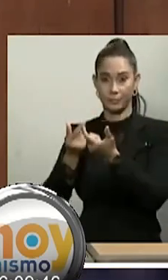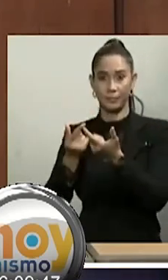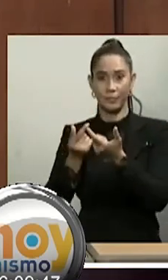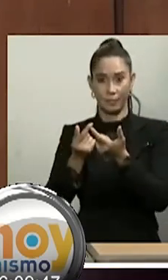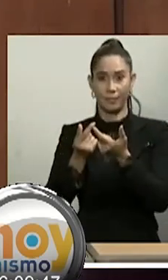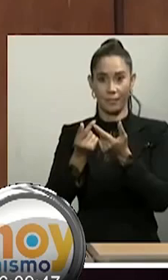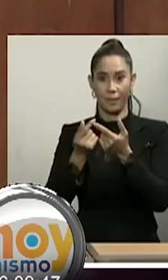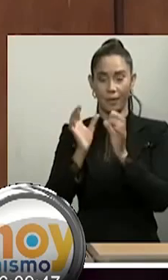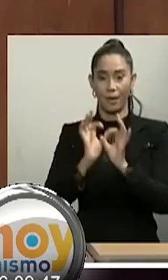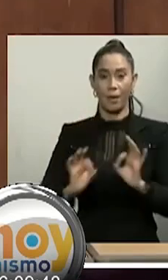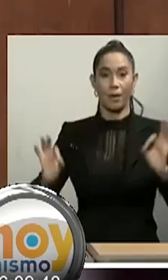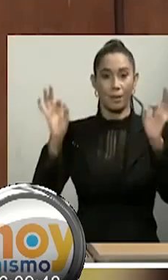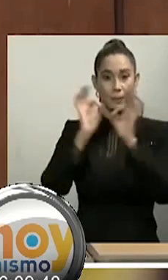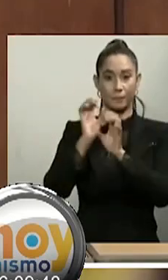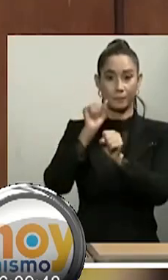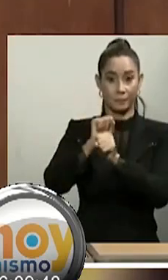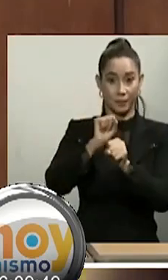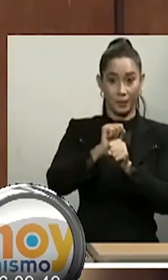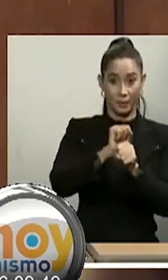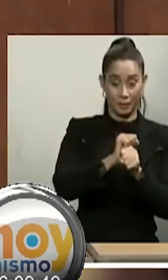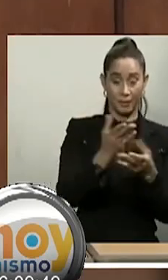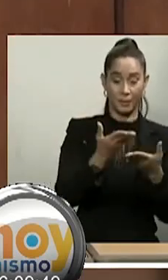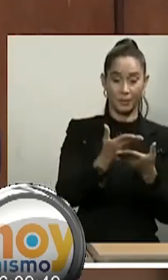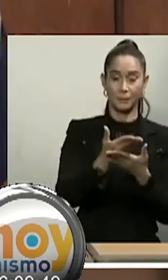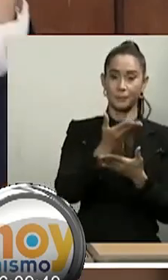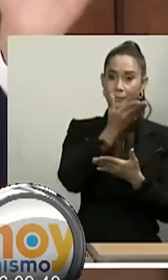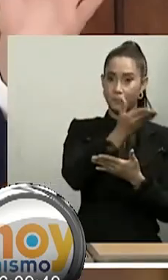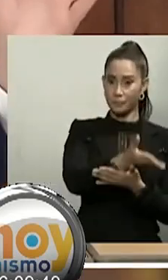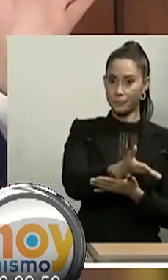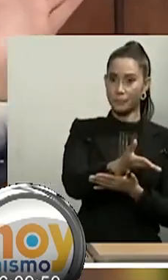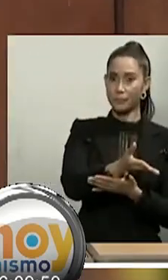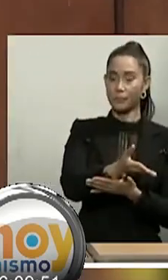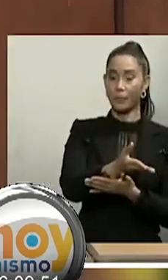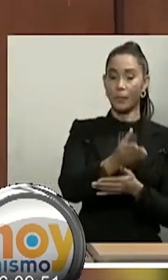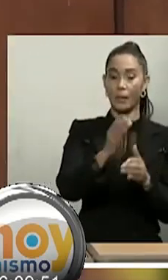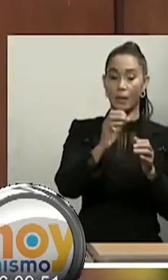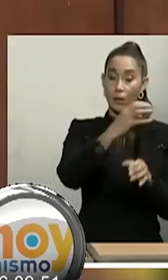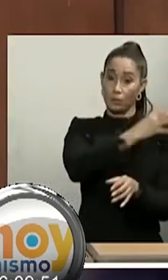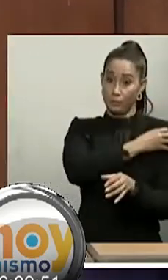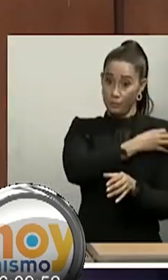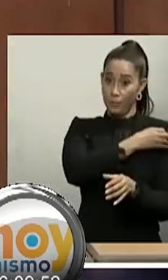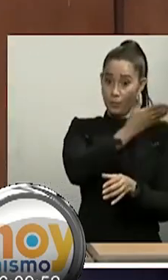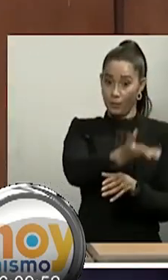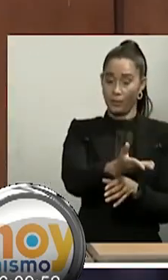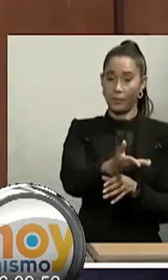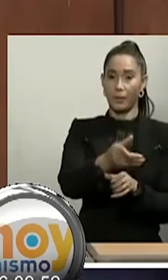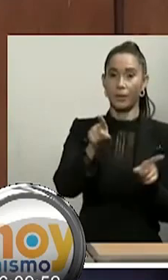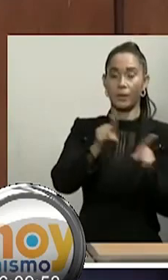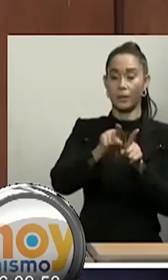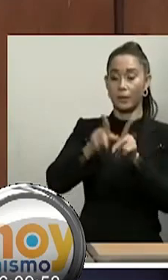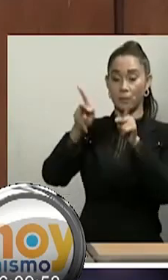esto con esto no era el mejor momento por un asunto de señalamiento pero que se le de una